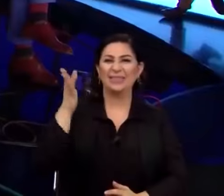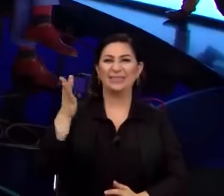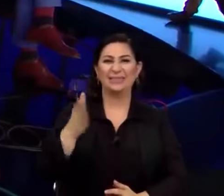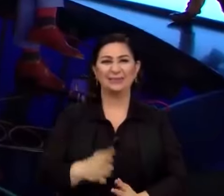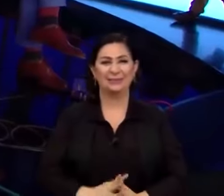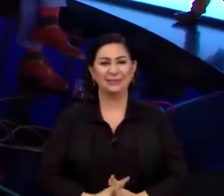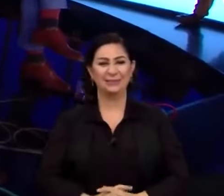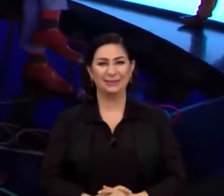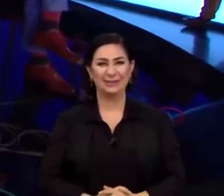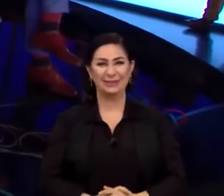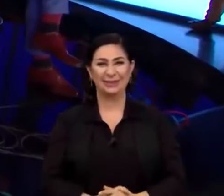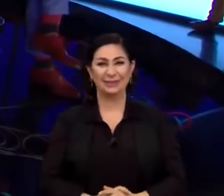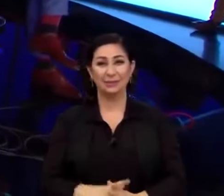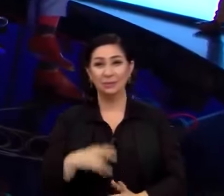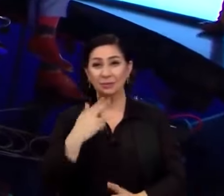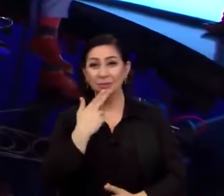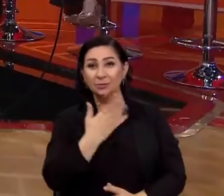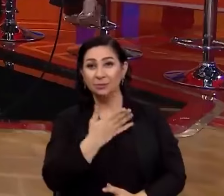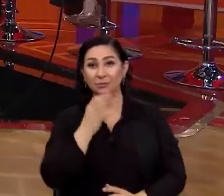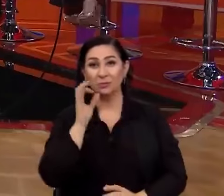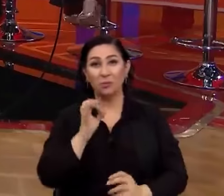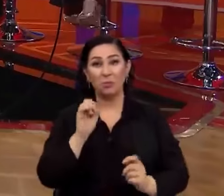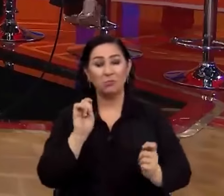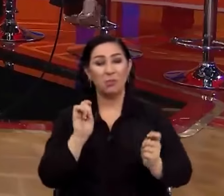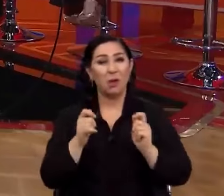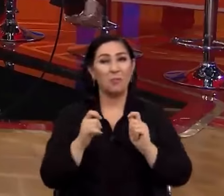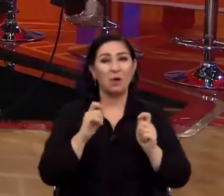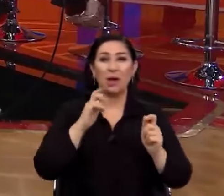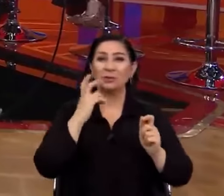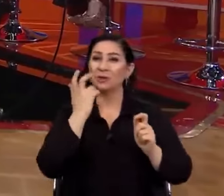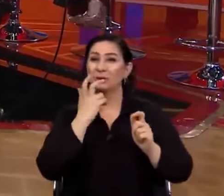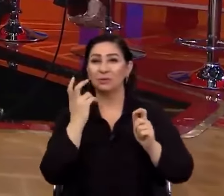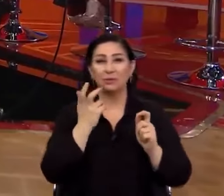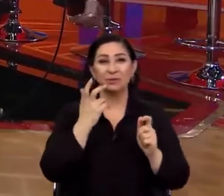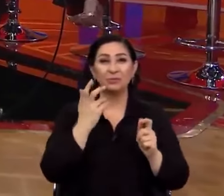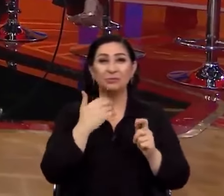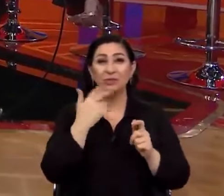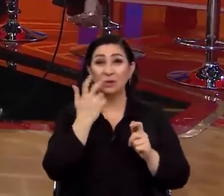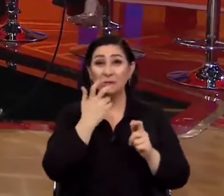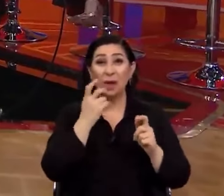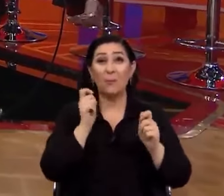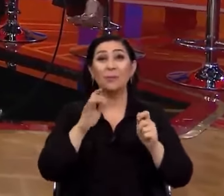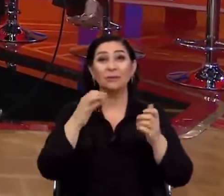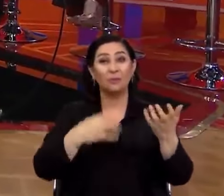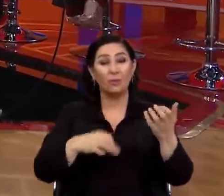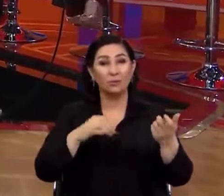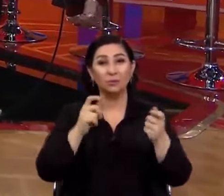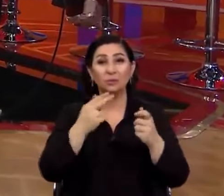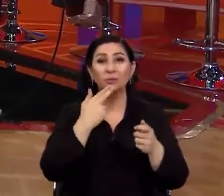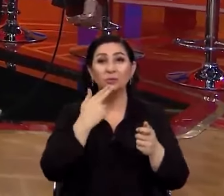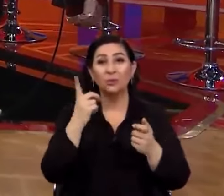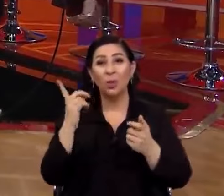berbatsınız ve kız sürekli ton değiştiriyor Genelde bizim şarkıcılar şarkı söyleyemezler orkestra ton değiştirir kız